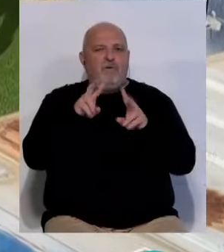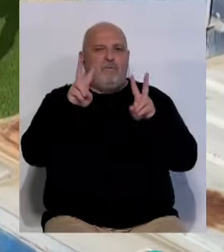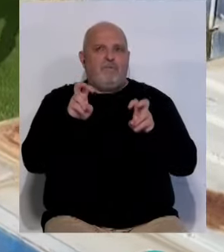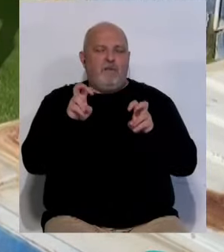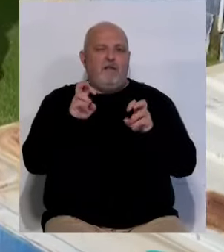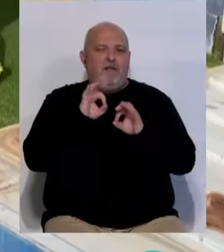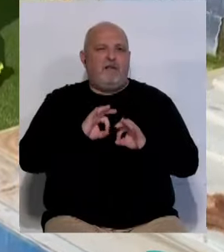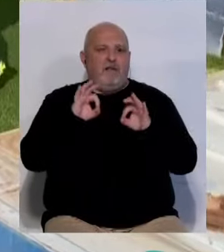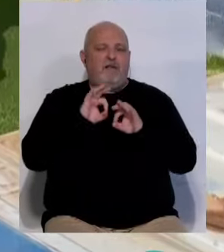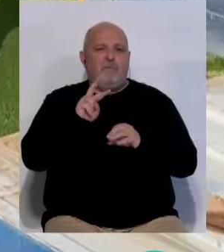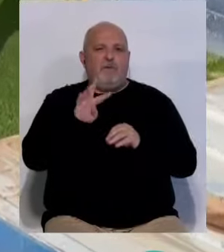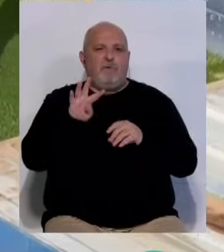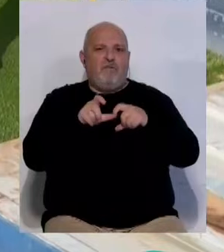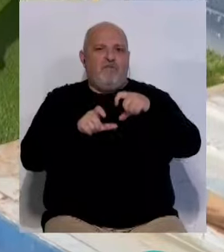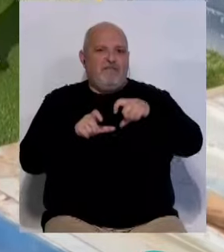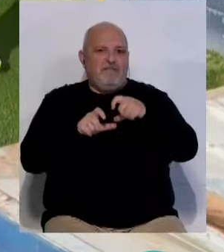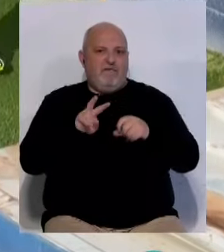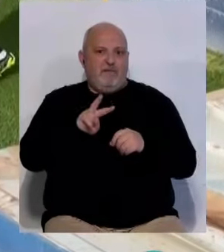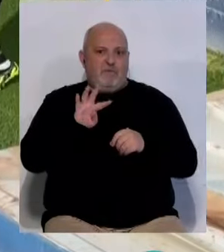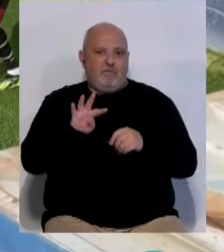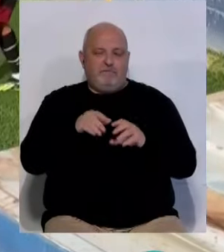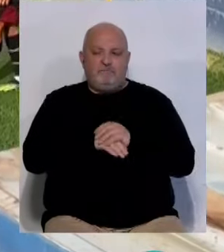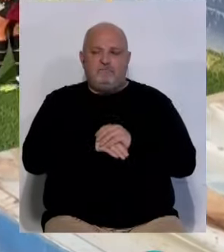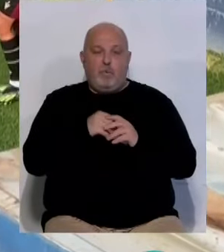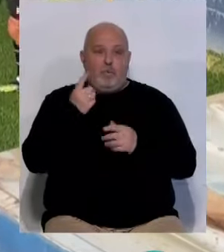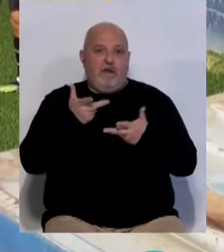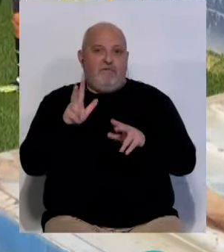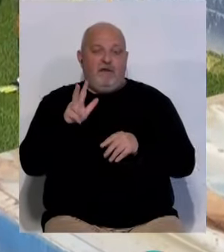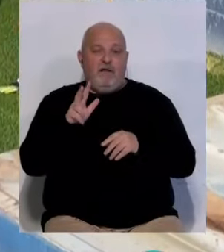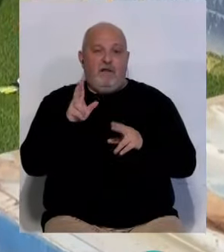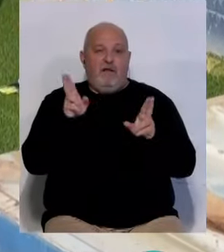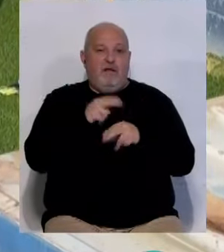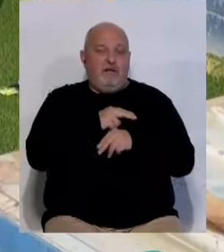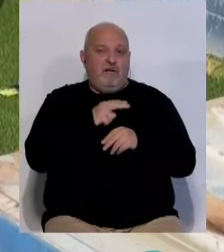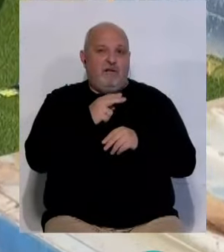hemos quedado con 24 fichas no porque queda una libre y se rescindió al delantero a 3 horas del